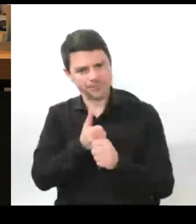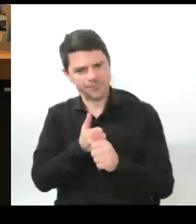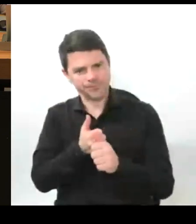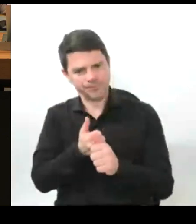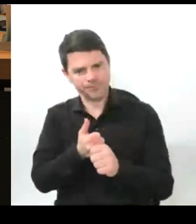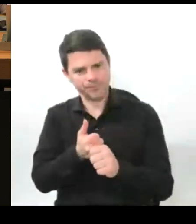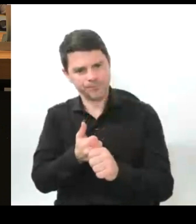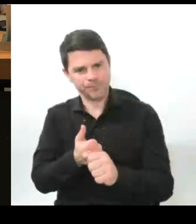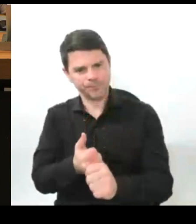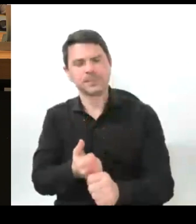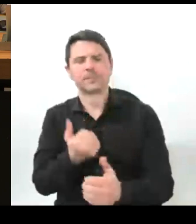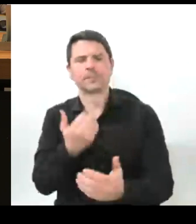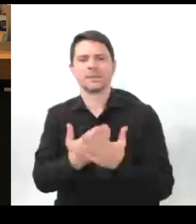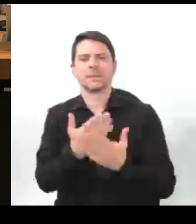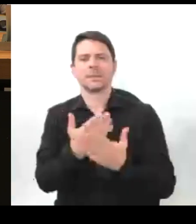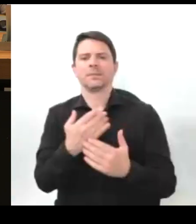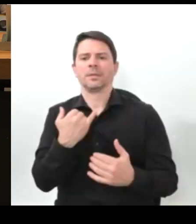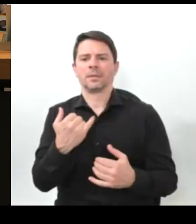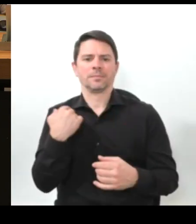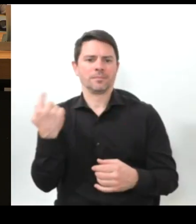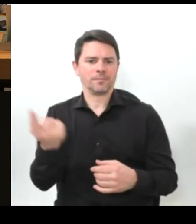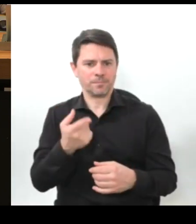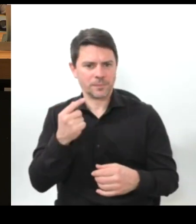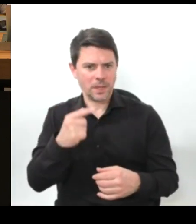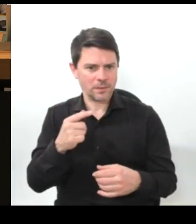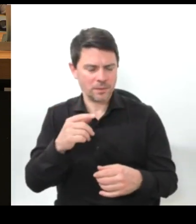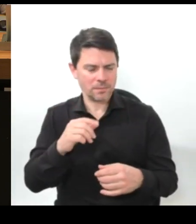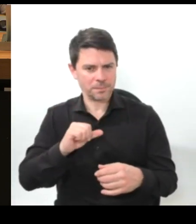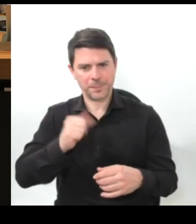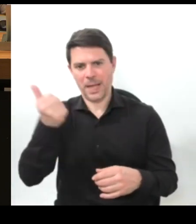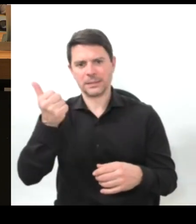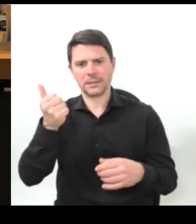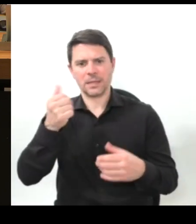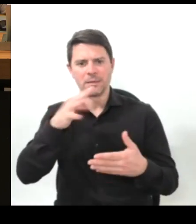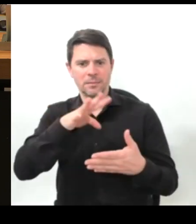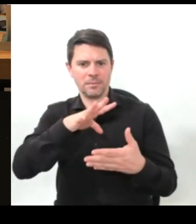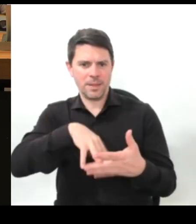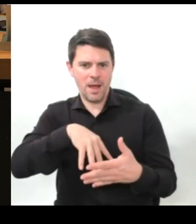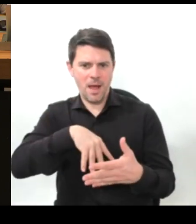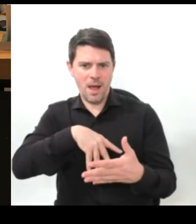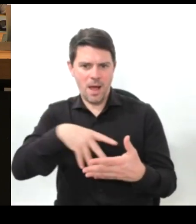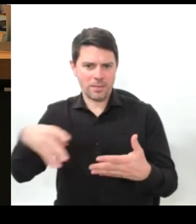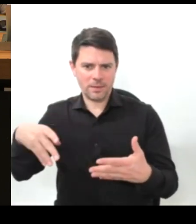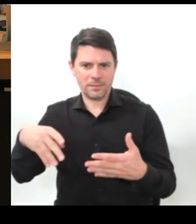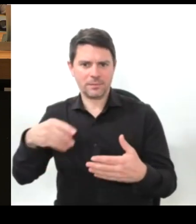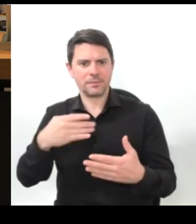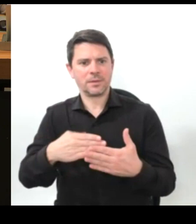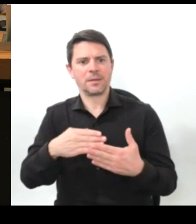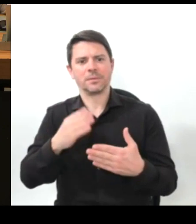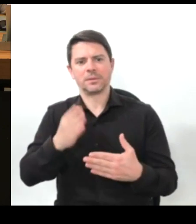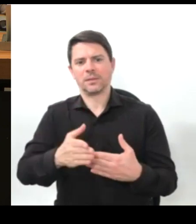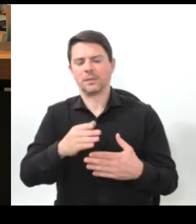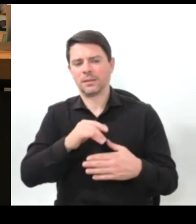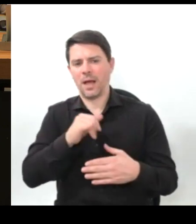Solardächer in Berlin schlichtweg fehlen. Ich hatte vor einigen Tagen die Gelegenheit, oben auf dem Fernsehturm mal die Dächer zu zählen, die